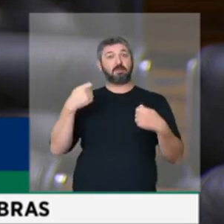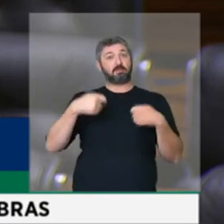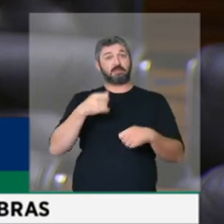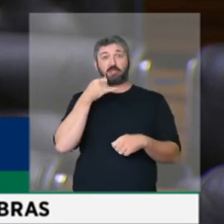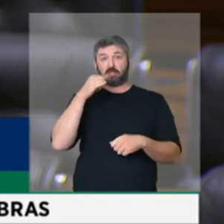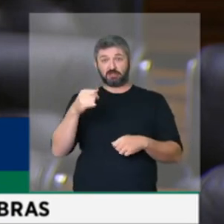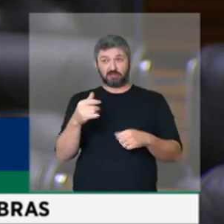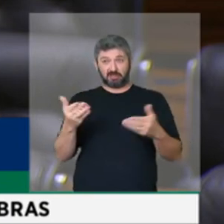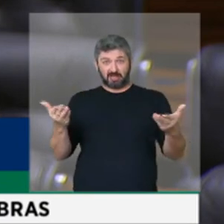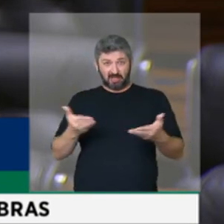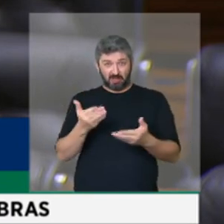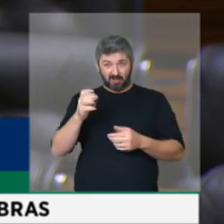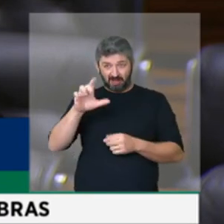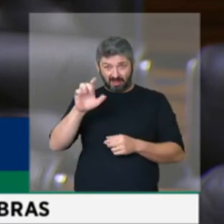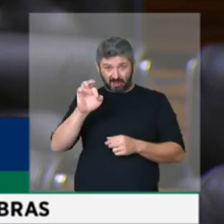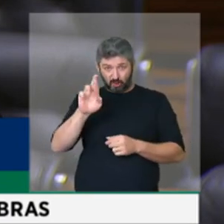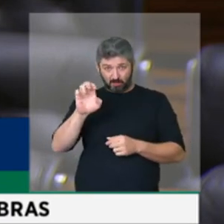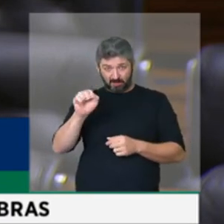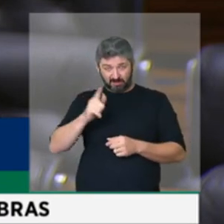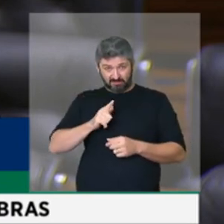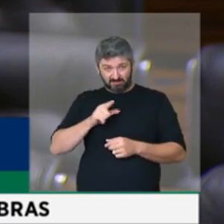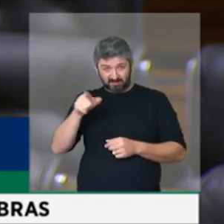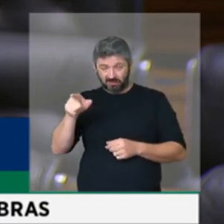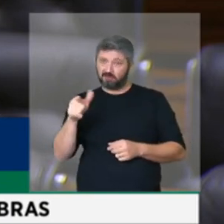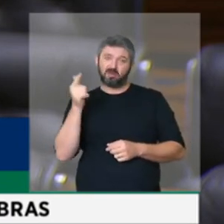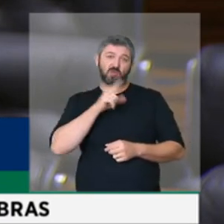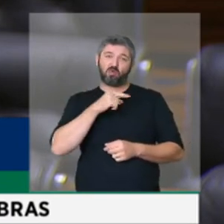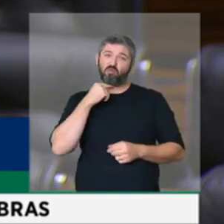COM TODOS VACINADOS... DEPUTADA, VOLTE A CRESCER,